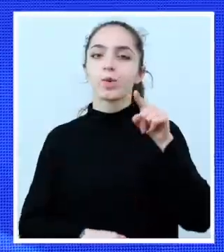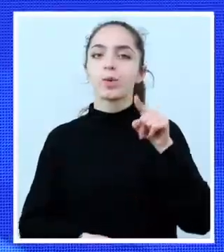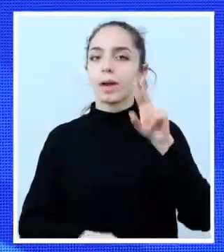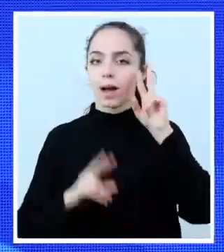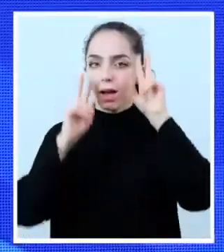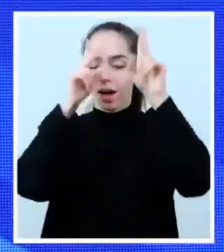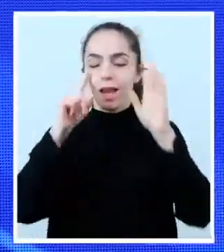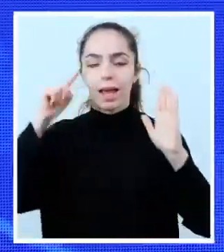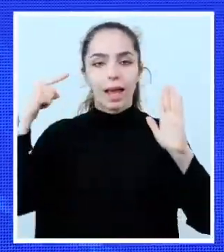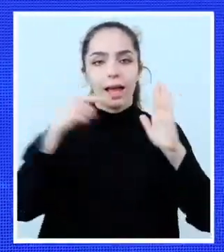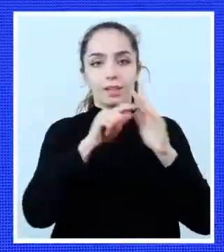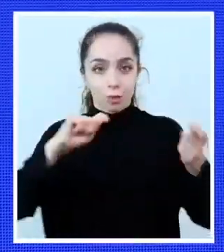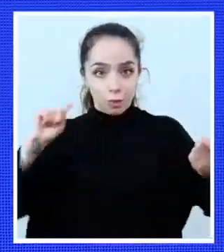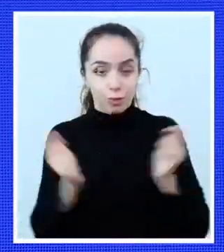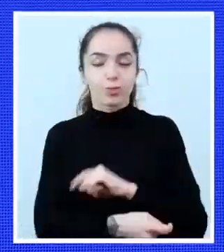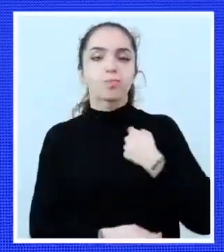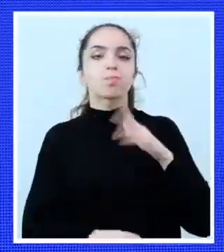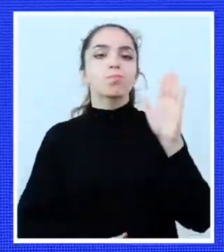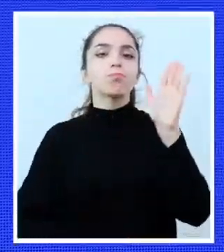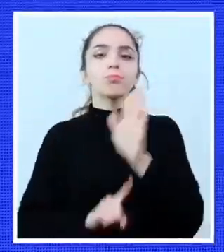Aslında bu hayali hedefe dönüştürdüğümde başarabileceğimi...